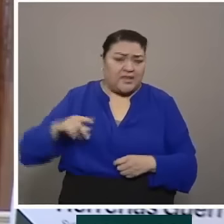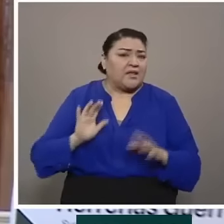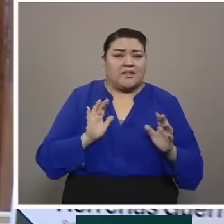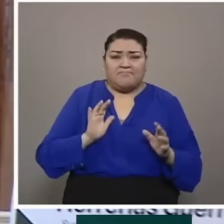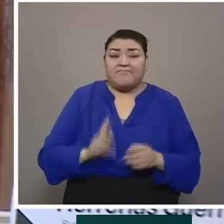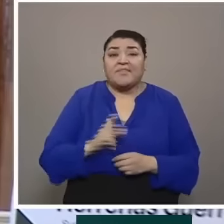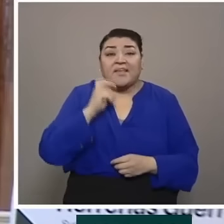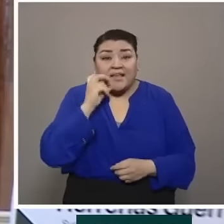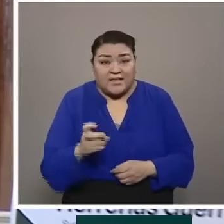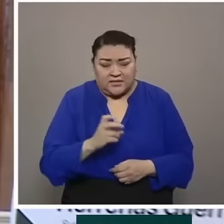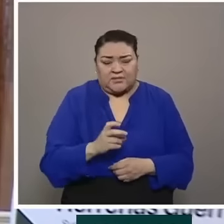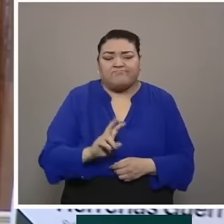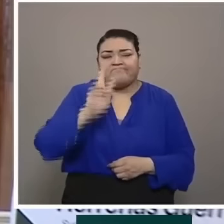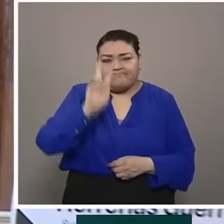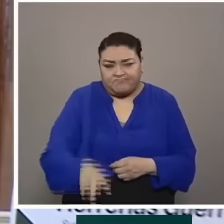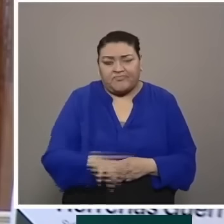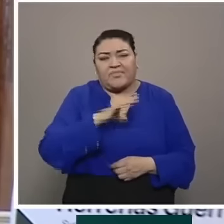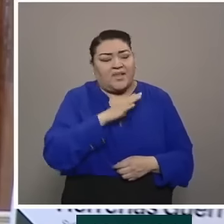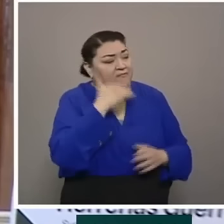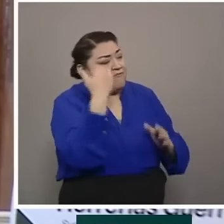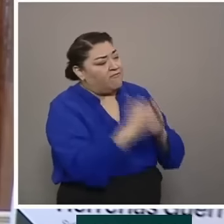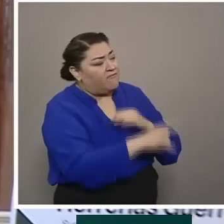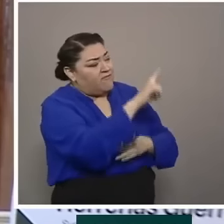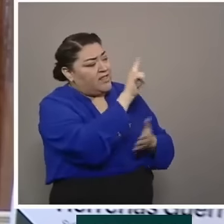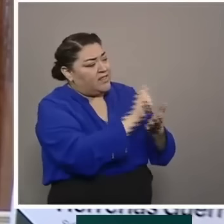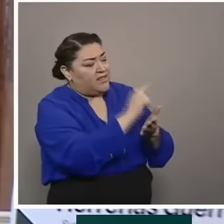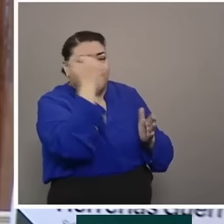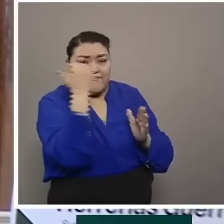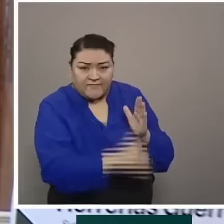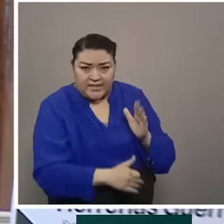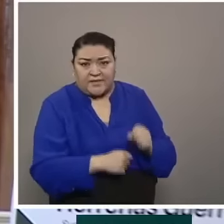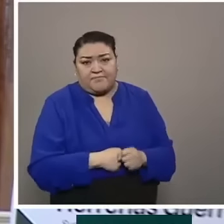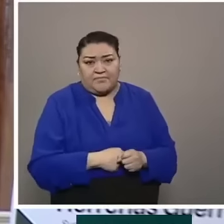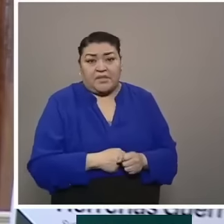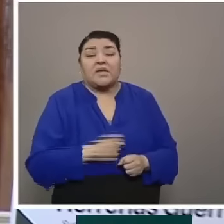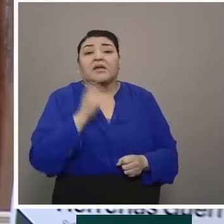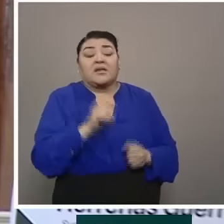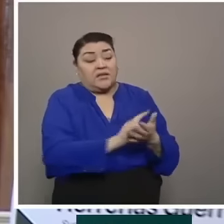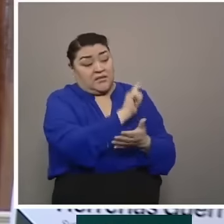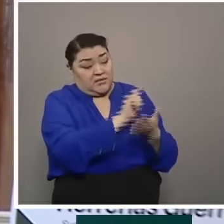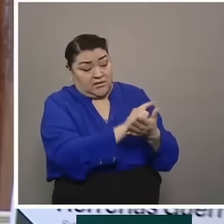existencia de una omisión legislativa en este caso no significa únicamente resolver este recurso de